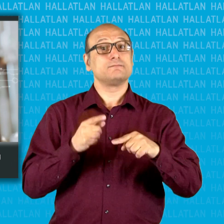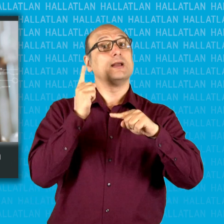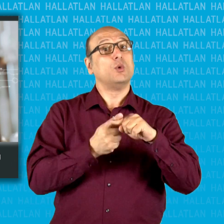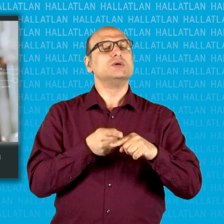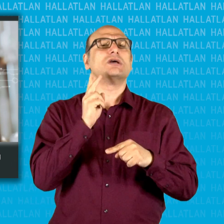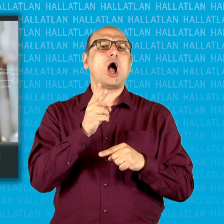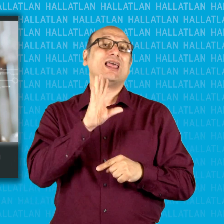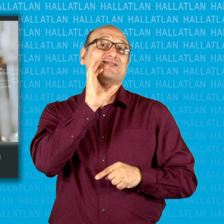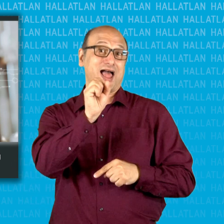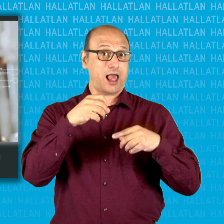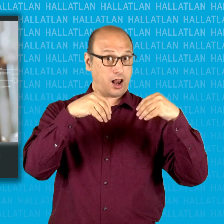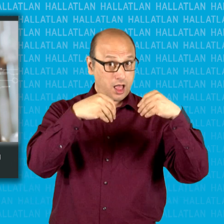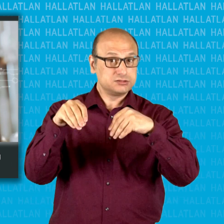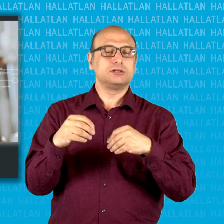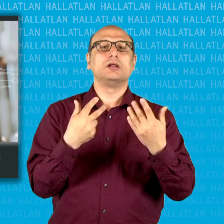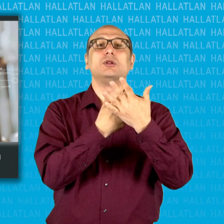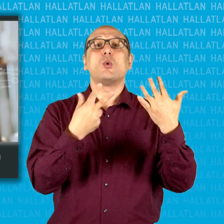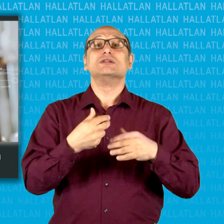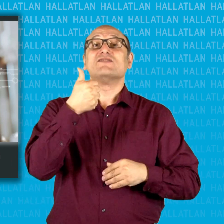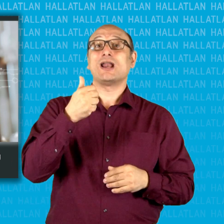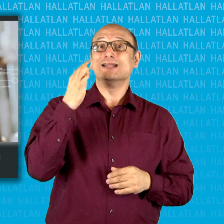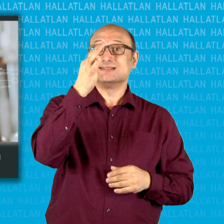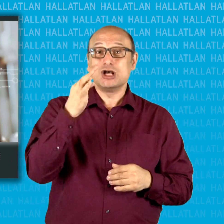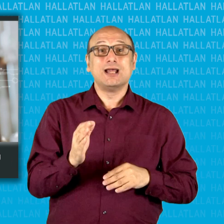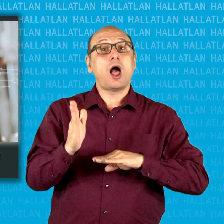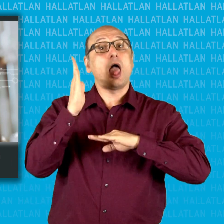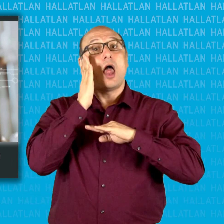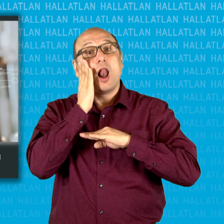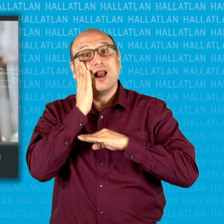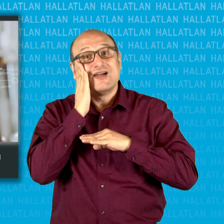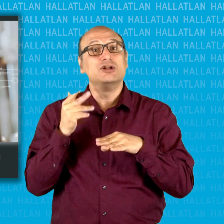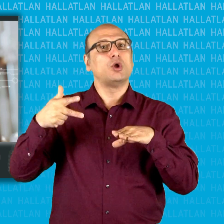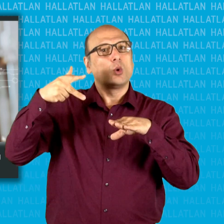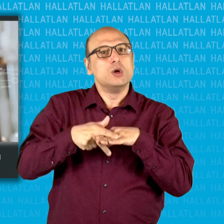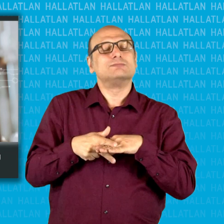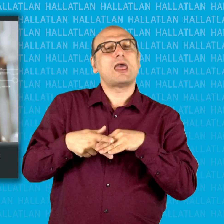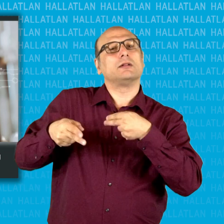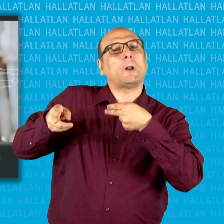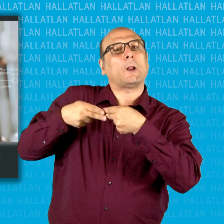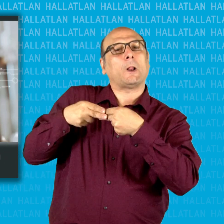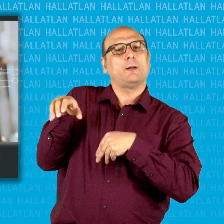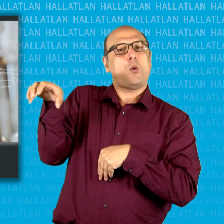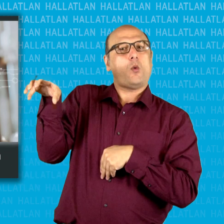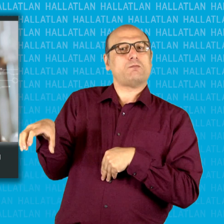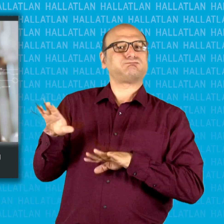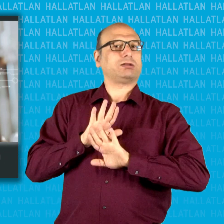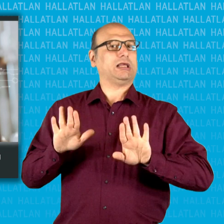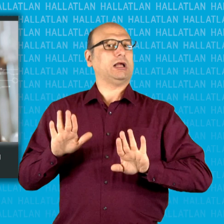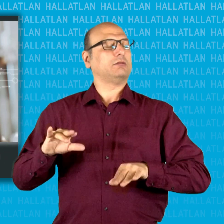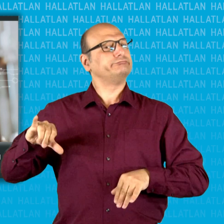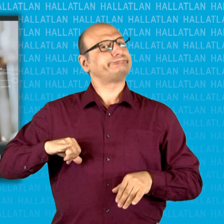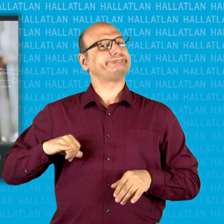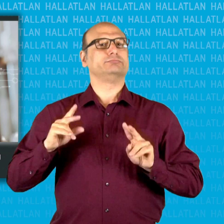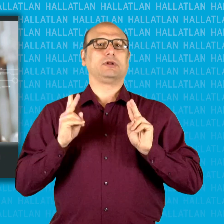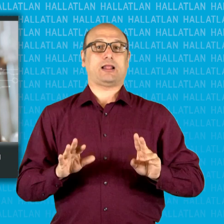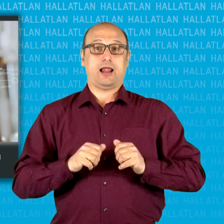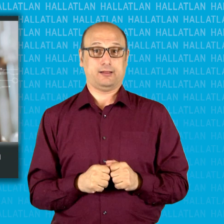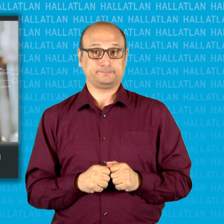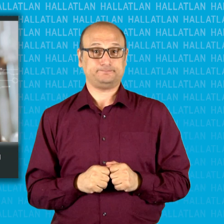Ráadásul a válaszadók 81%-a alvás közben is kartávolságon belül tartja a készülékét.